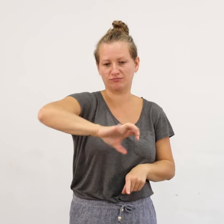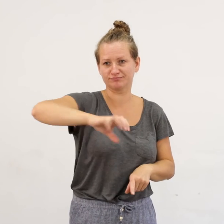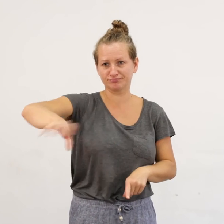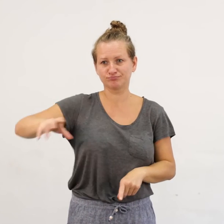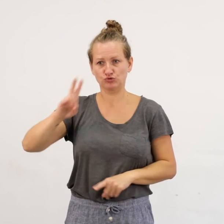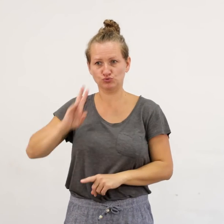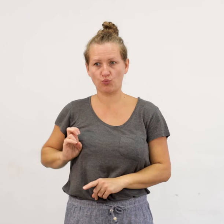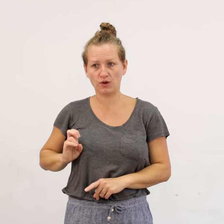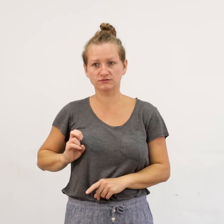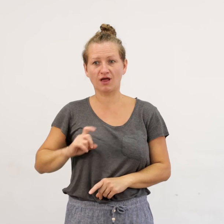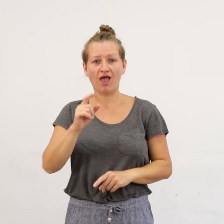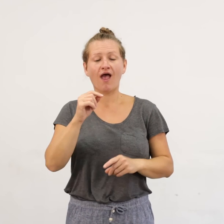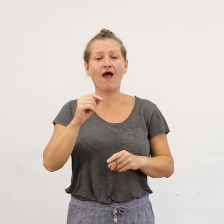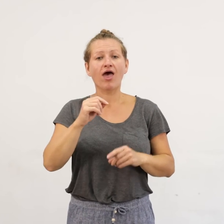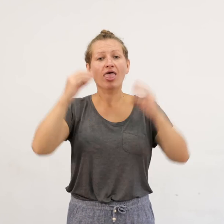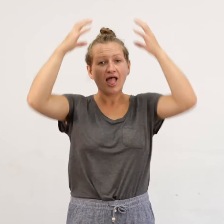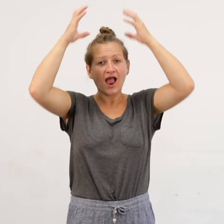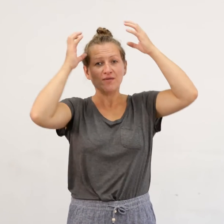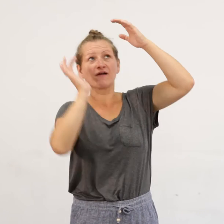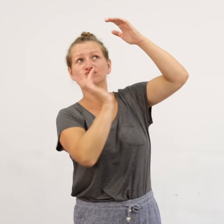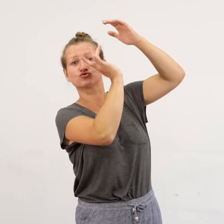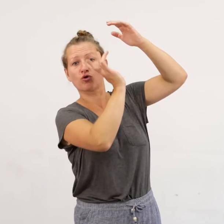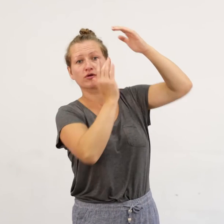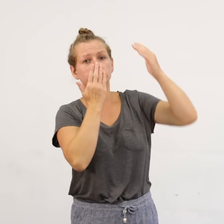w Polsce, także w białostockich jednostkach.